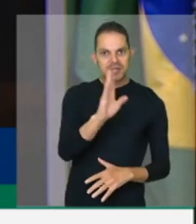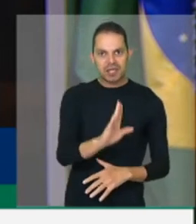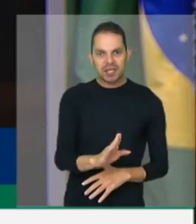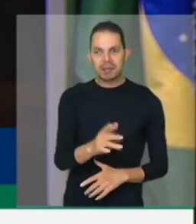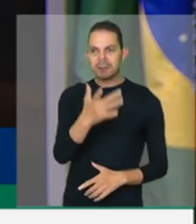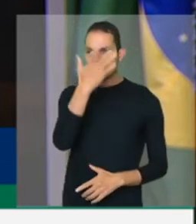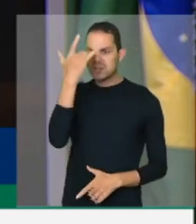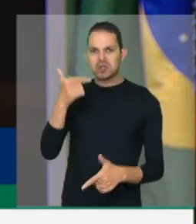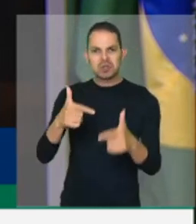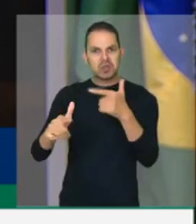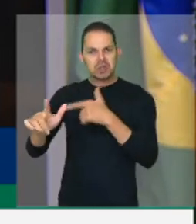DESEJAMOS PARA OS MAIS NECESSITADOS. E O BRASIL TEM